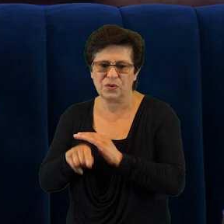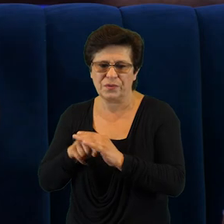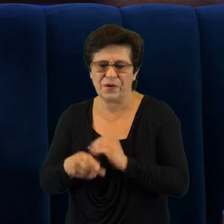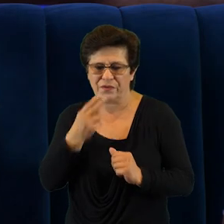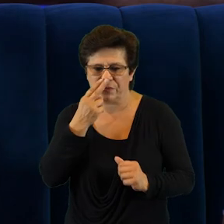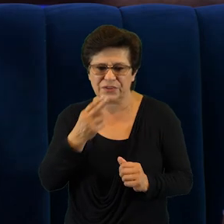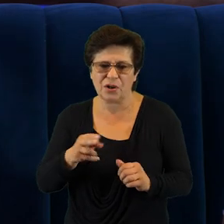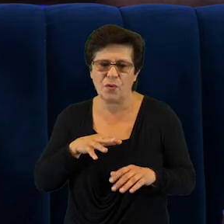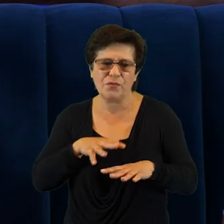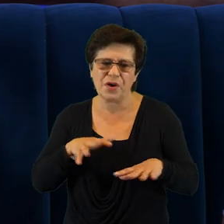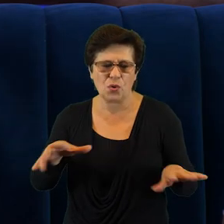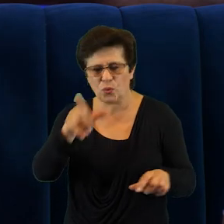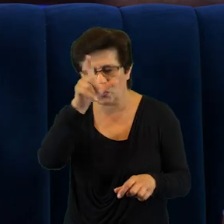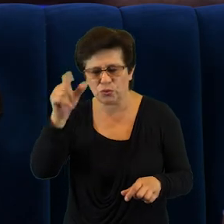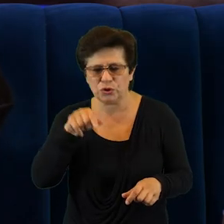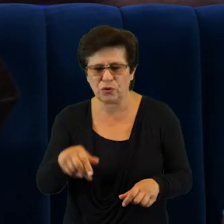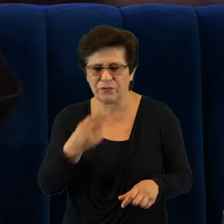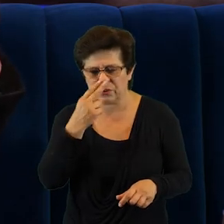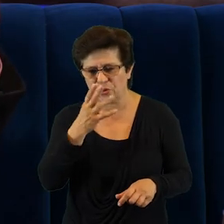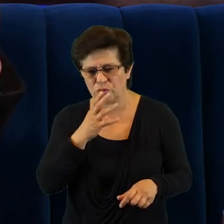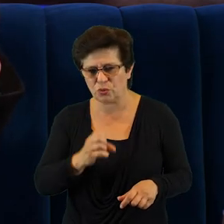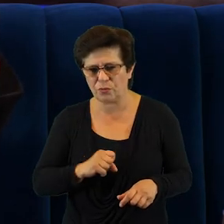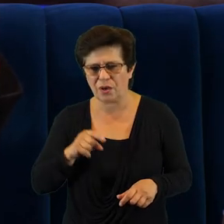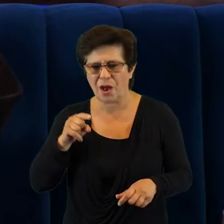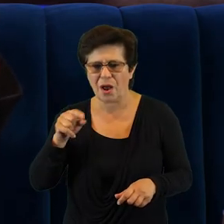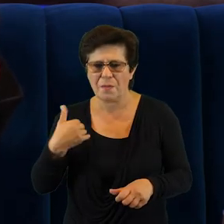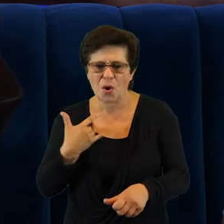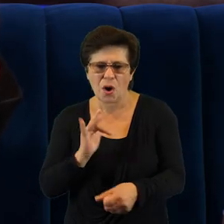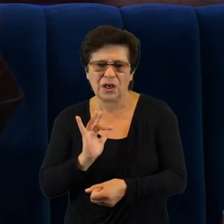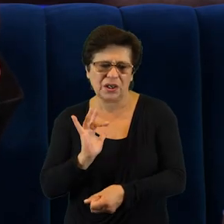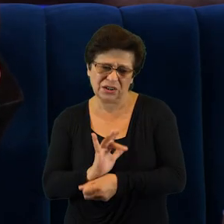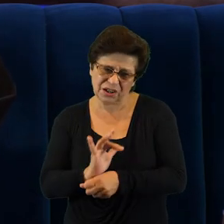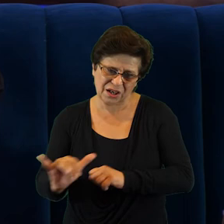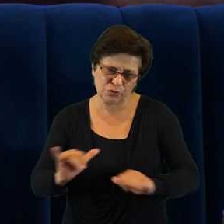to widziało wiele ludzi, to widział Słonimski. Słonimski był krytykiem rządów sanacyjnych, już wcześniej, więc tak.